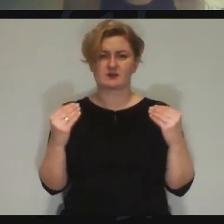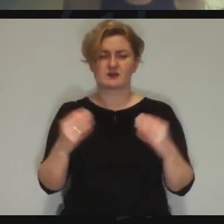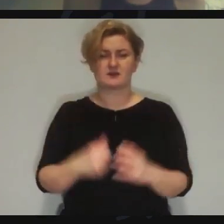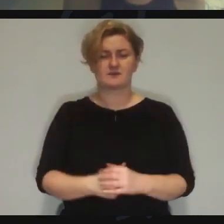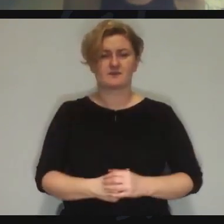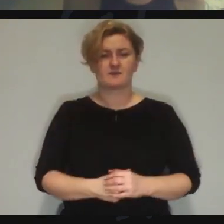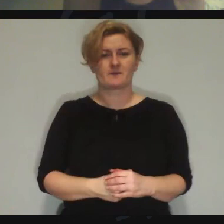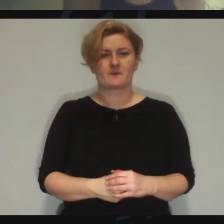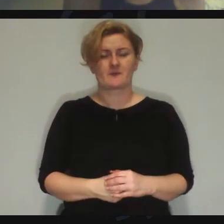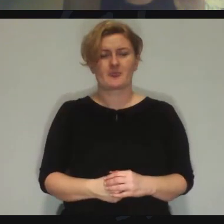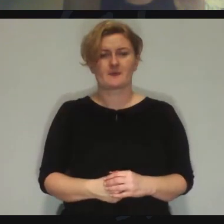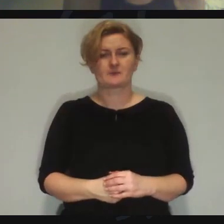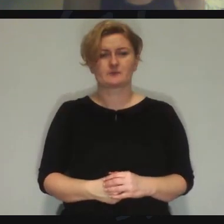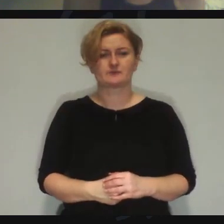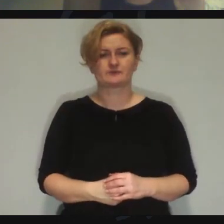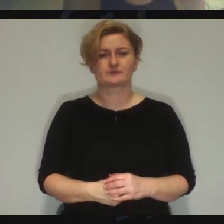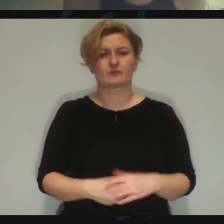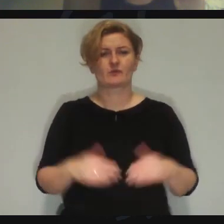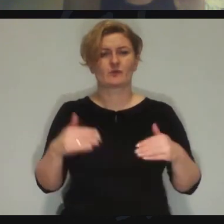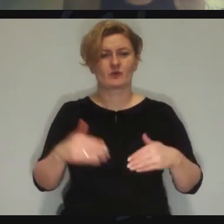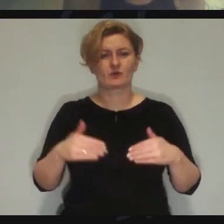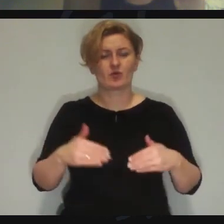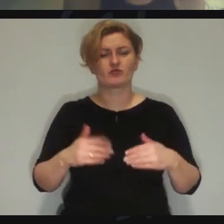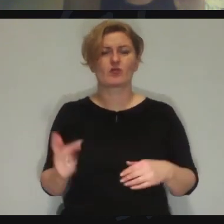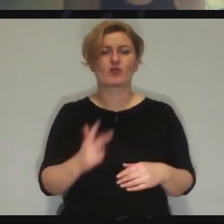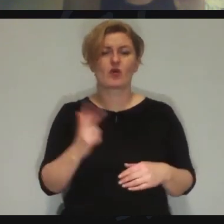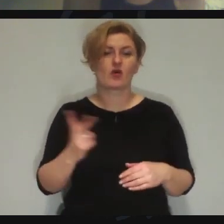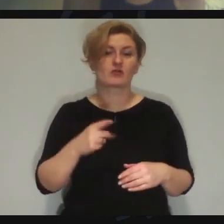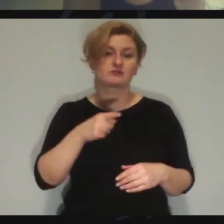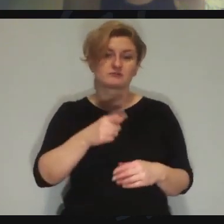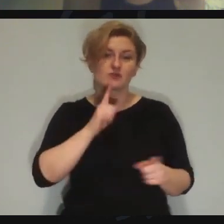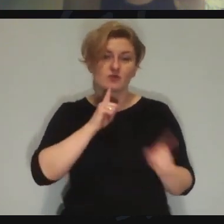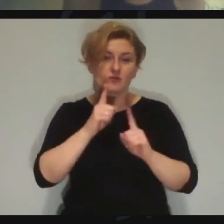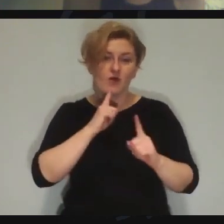Może kogoś ta rozmowa zachęci.